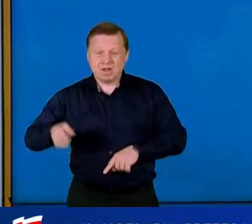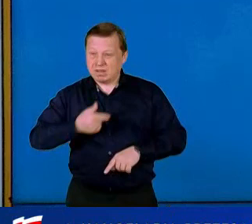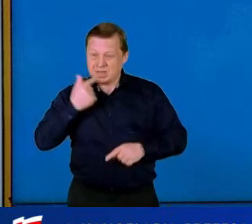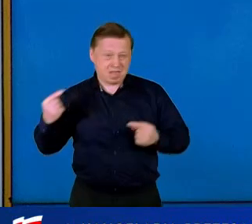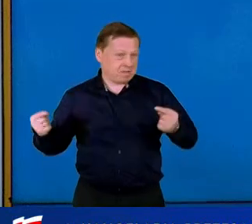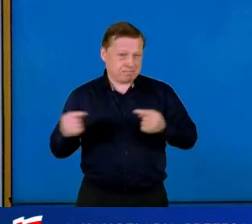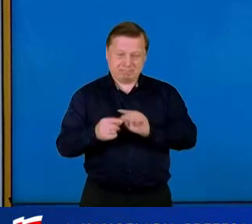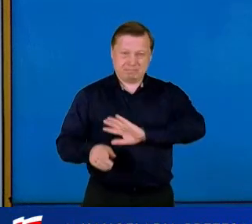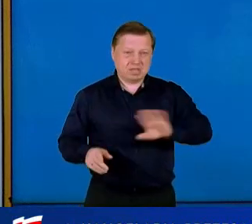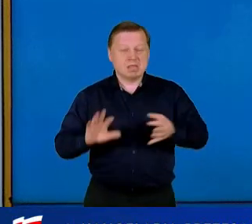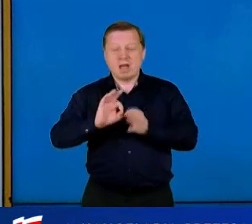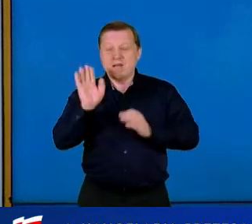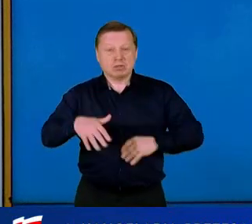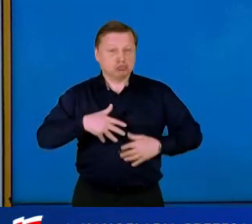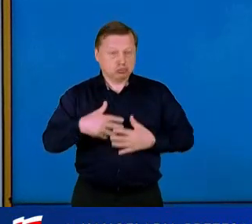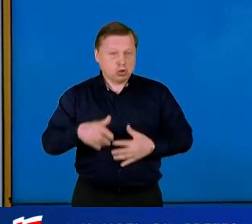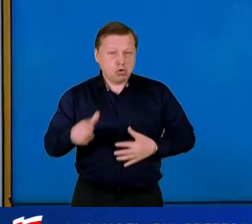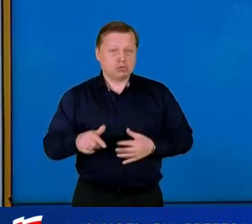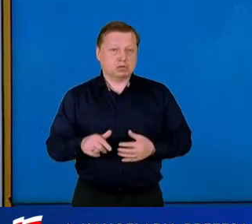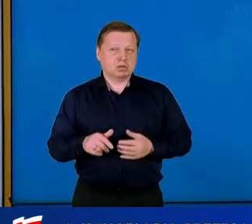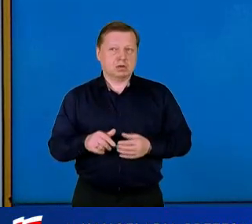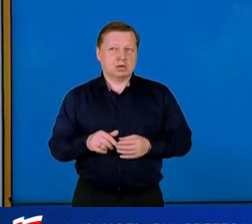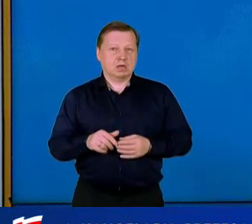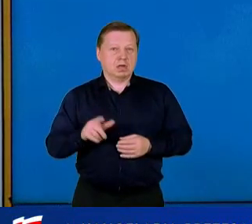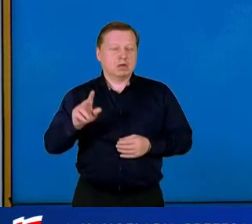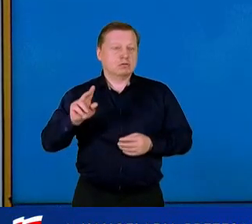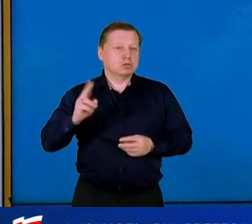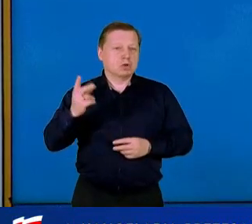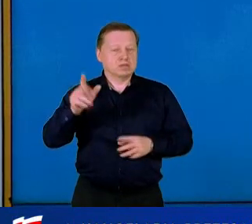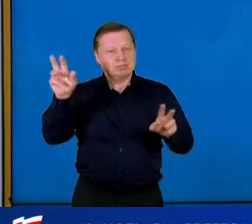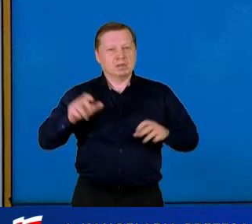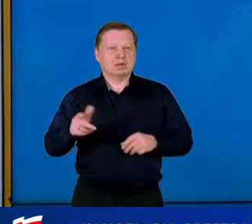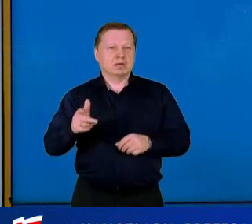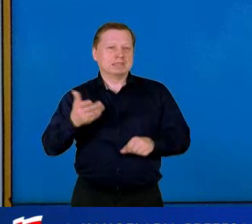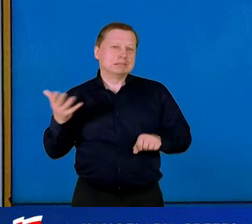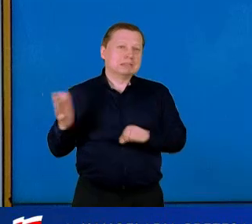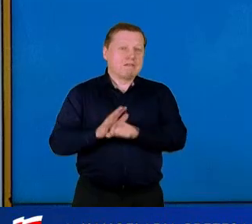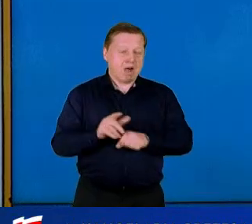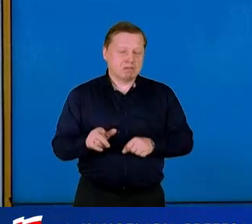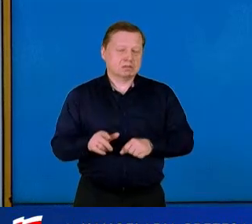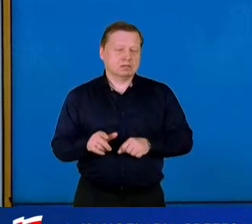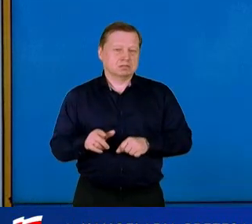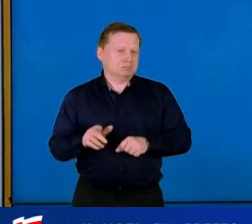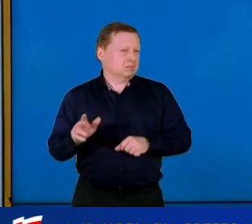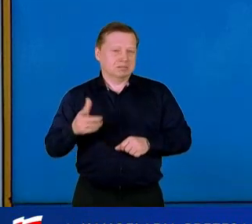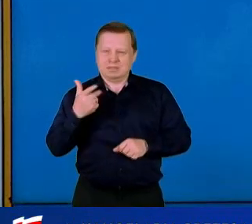kiedy ciąża pochodzi z tak zwanego czynu zabronionego, gwałtu bądź kazirodztwa.